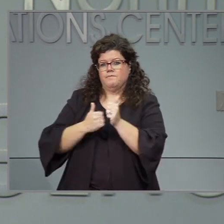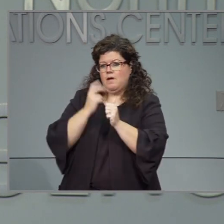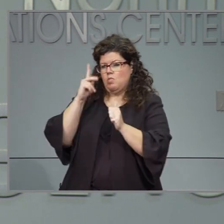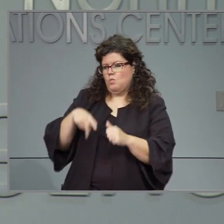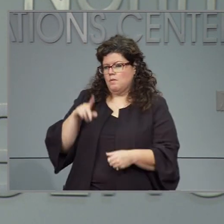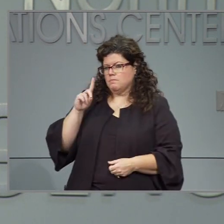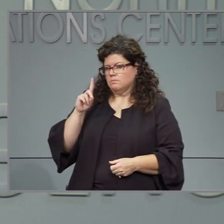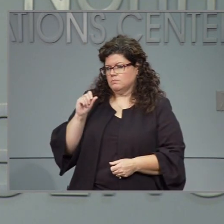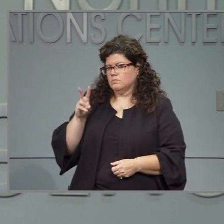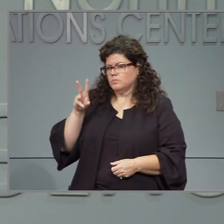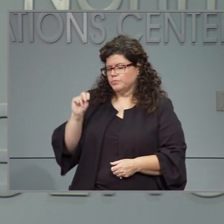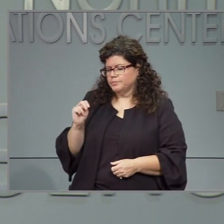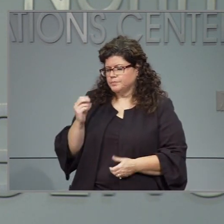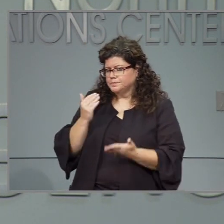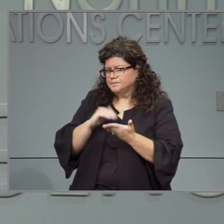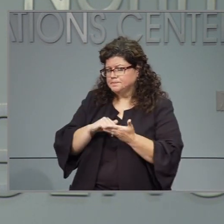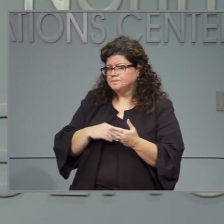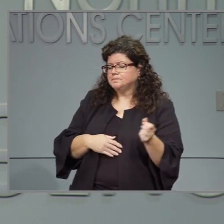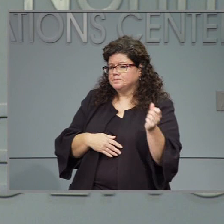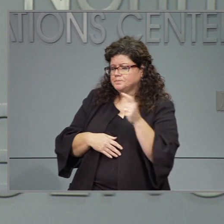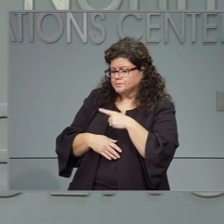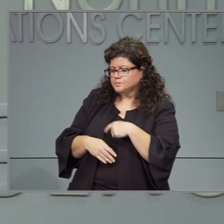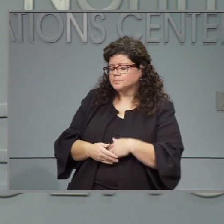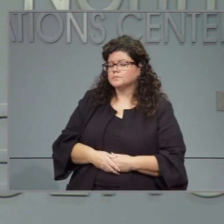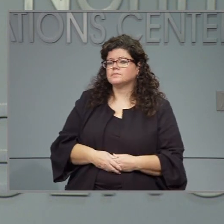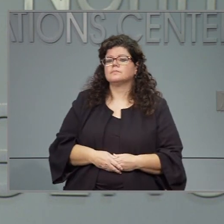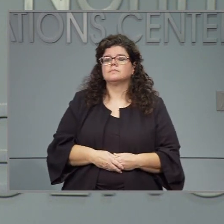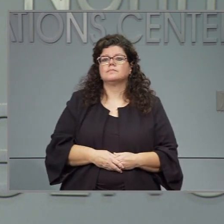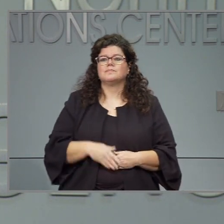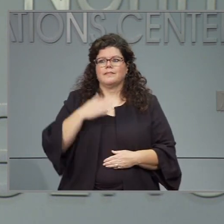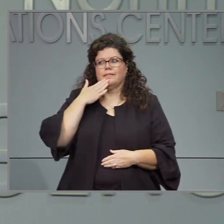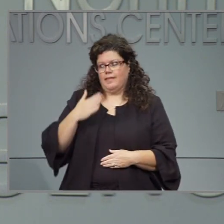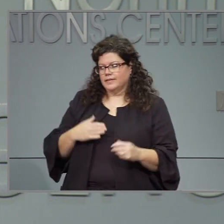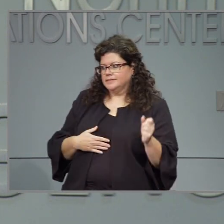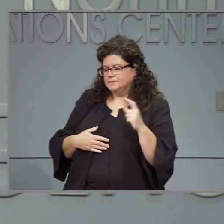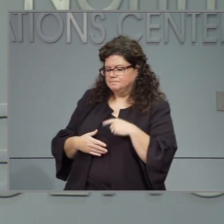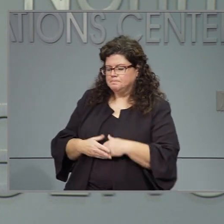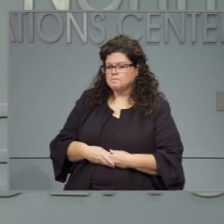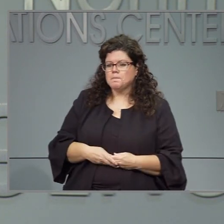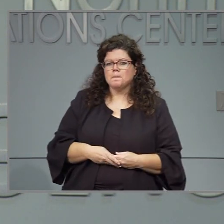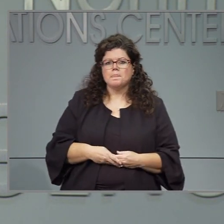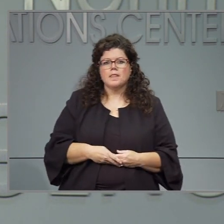Una de seguimientos de dan de News a no ser.